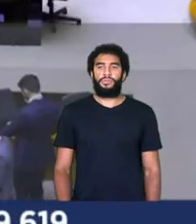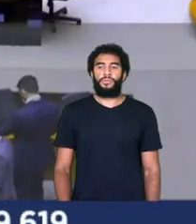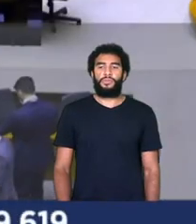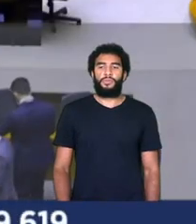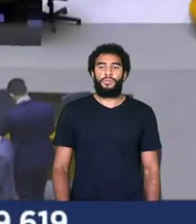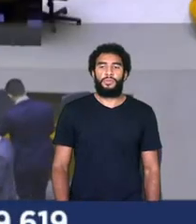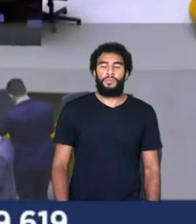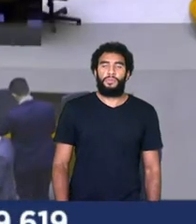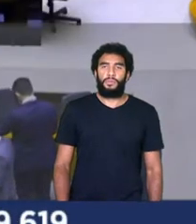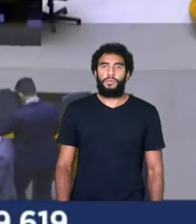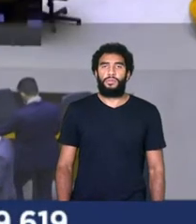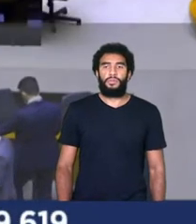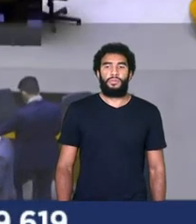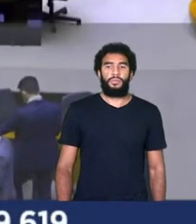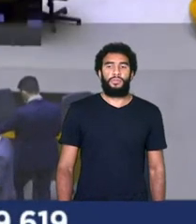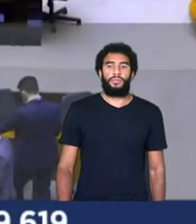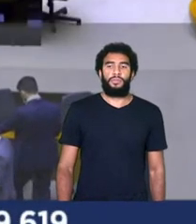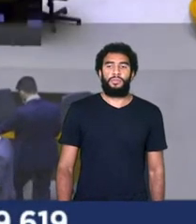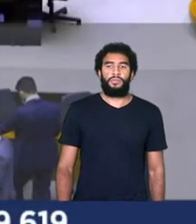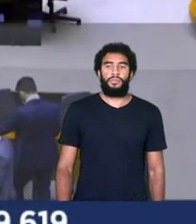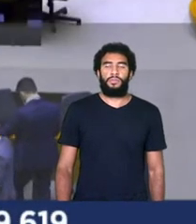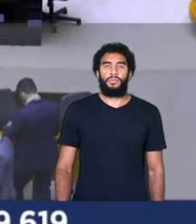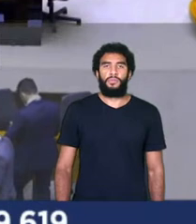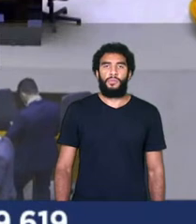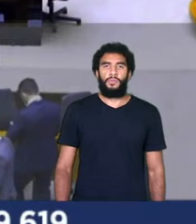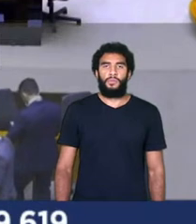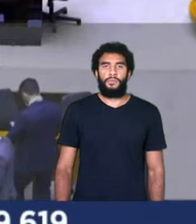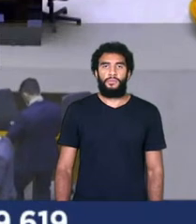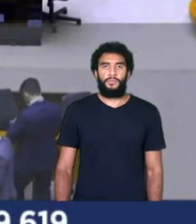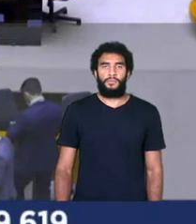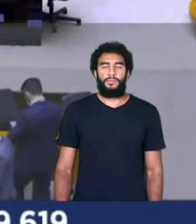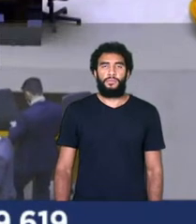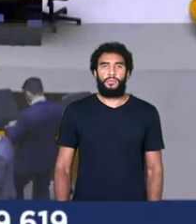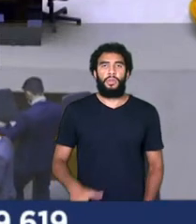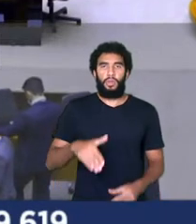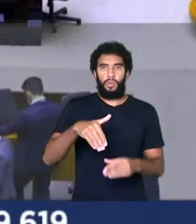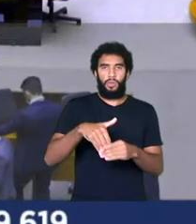EXISTÊNCIA E ELE É IMPORTANTE... -- [PRESIDENTE]: ESTÁ